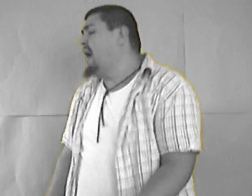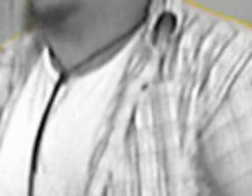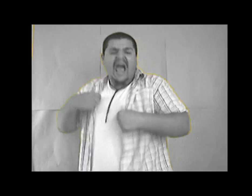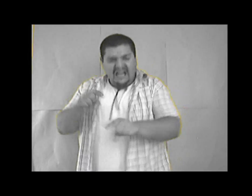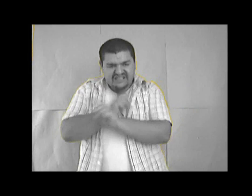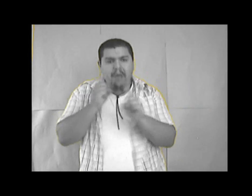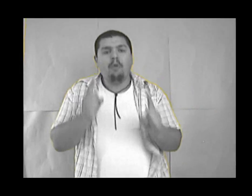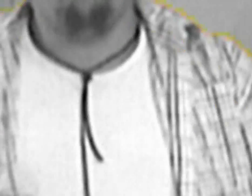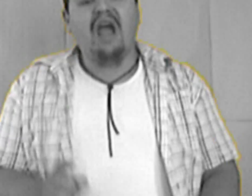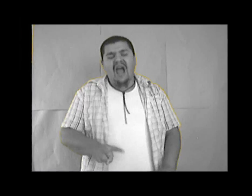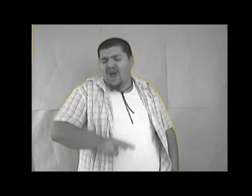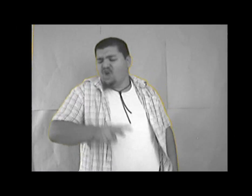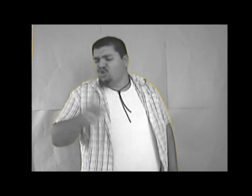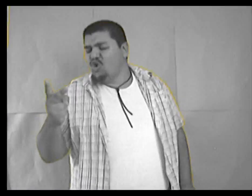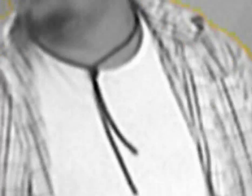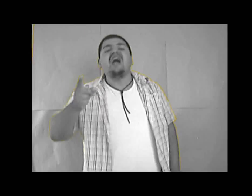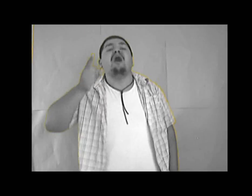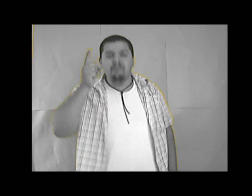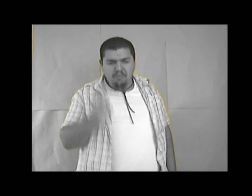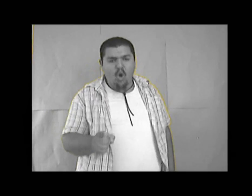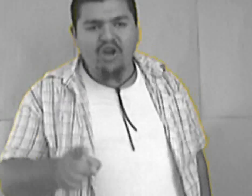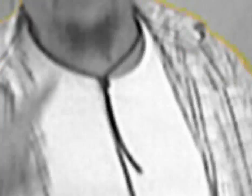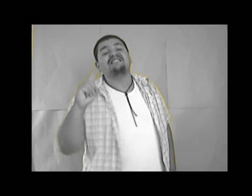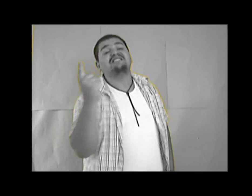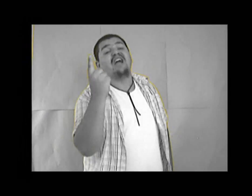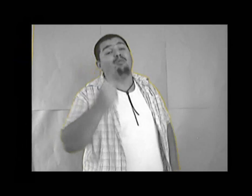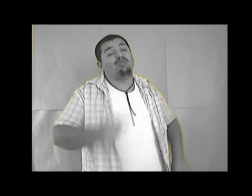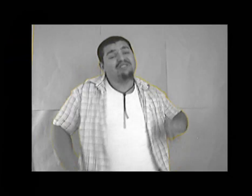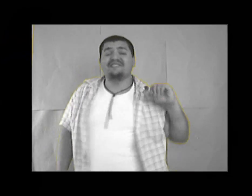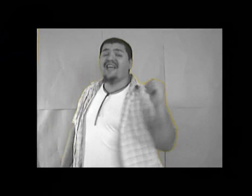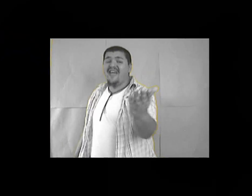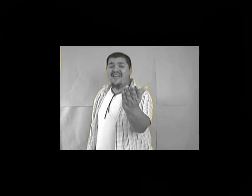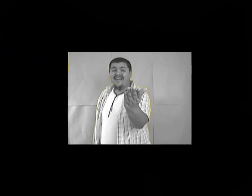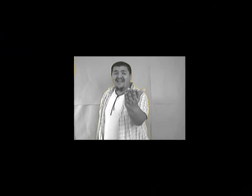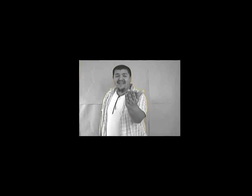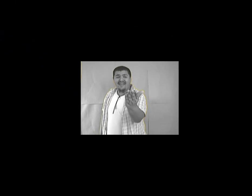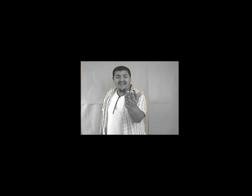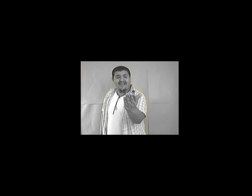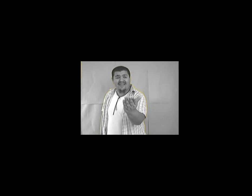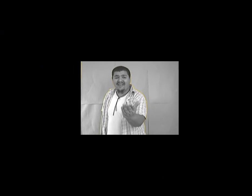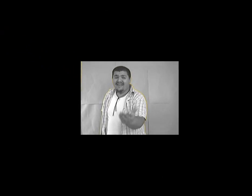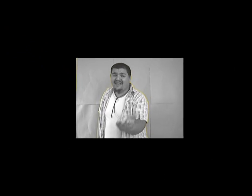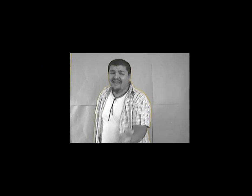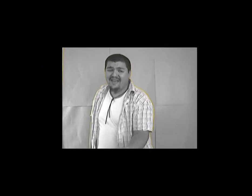аз немога с друга мога само с теб I Can another you can only